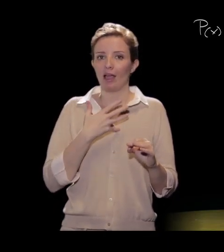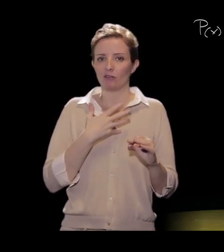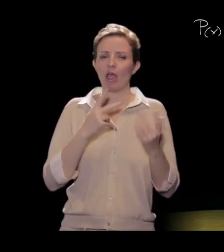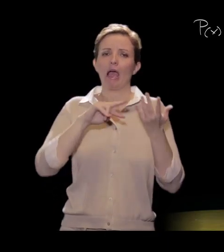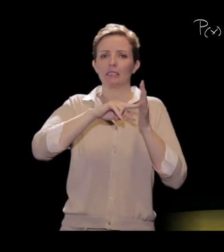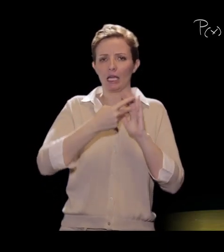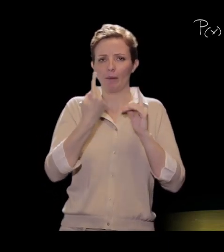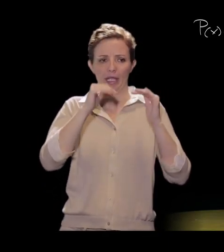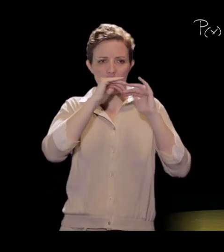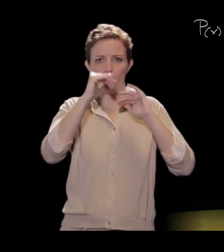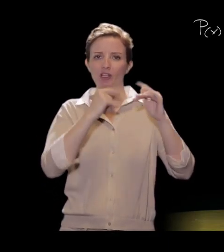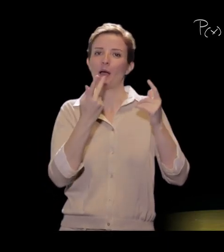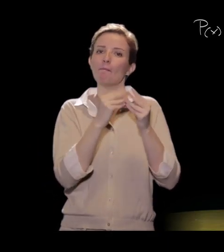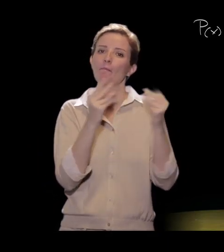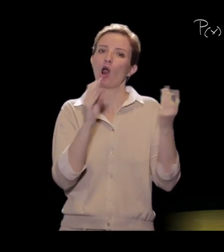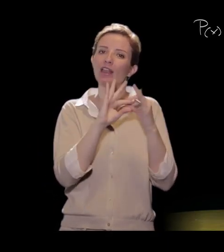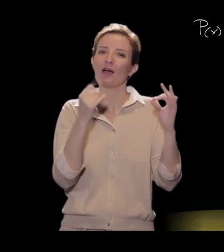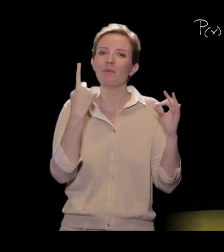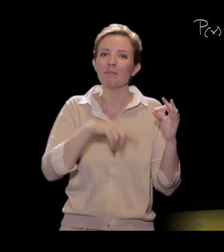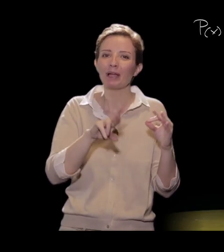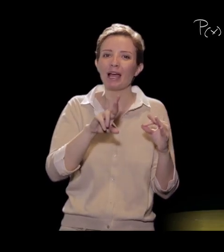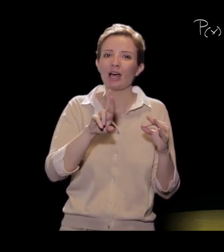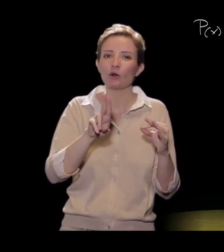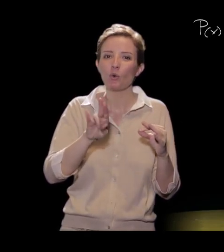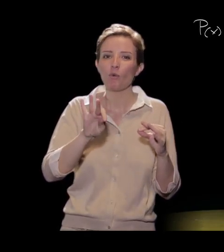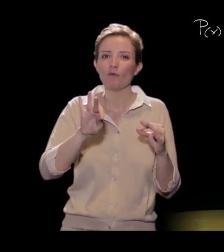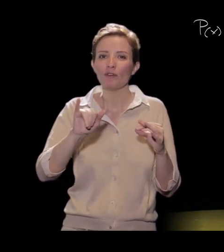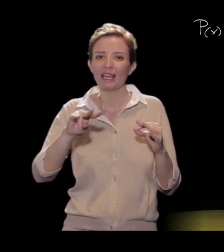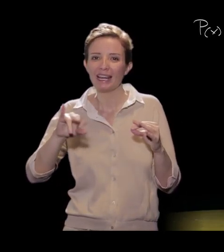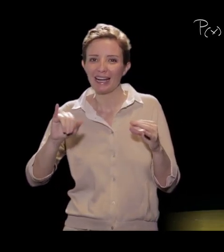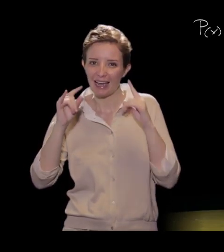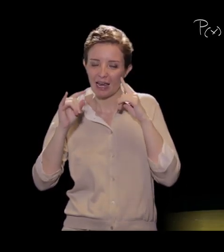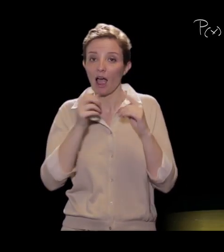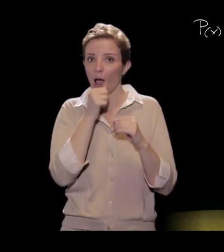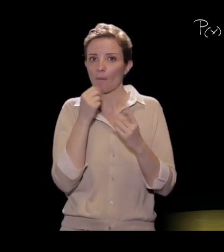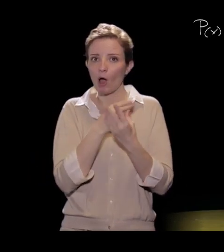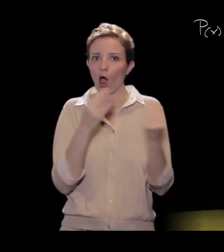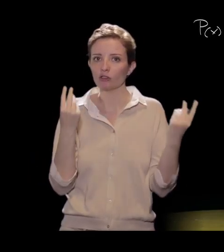ricordiamo quella di Ruffini utile quando il polinomio è di grado n, quindi di grado molto elevato.